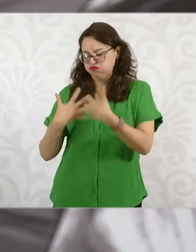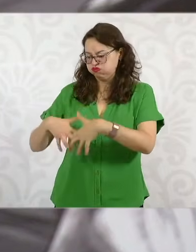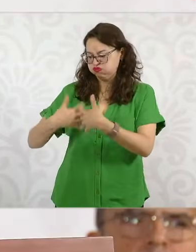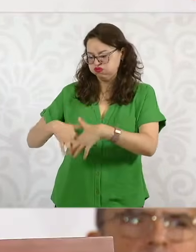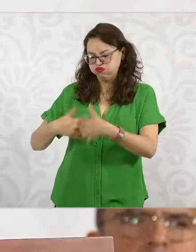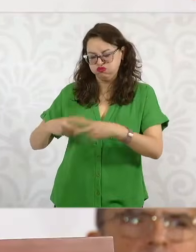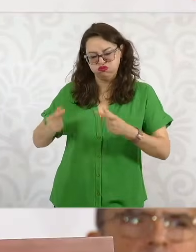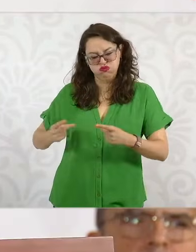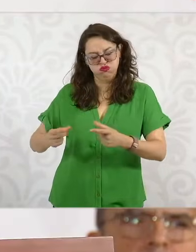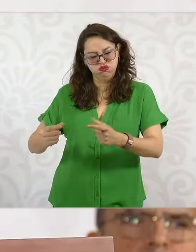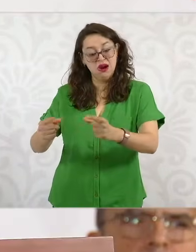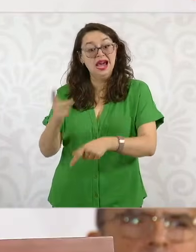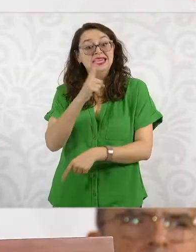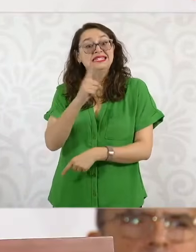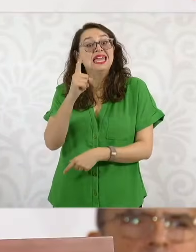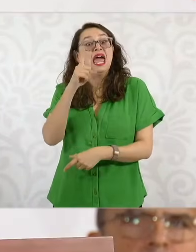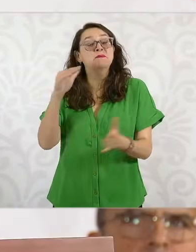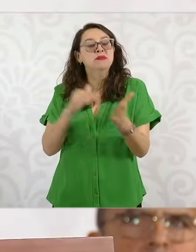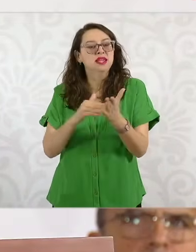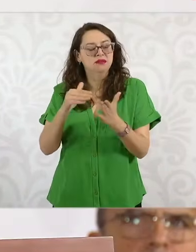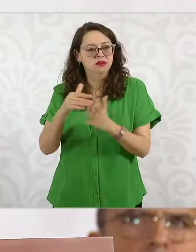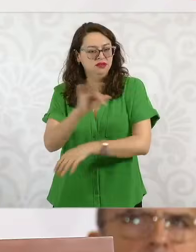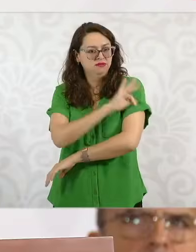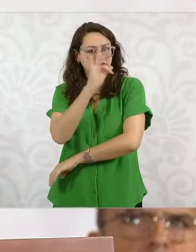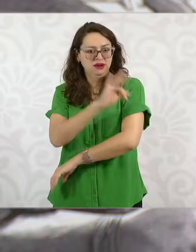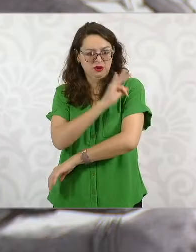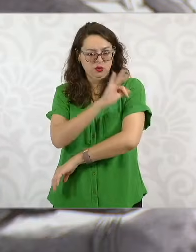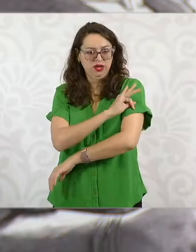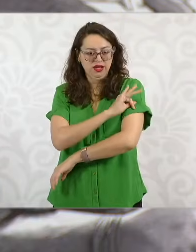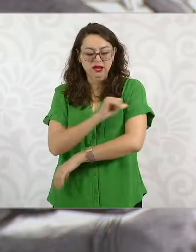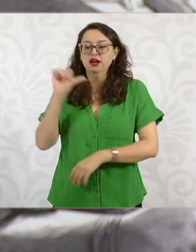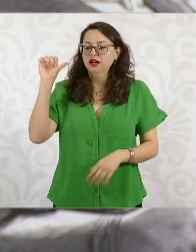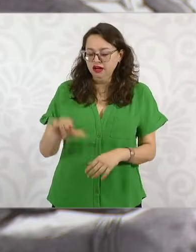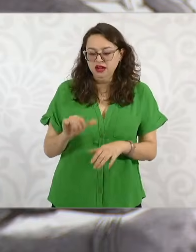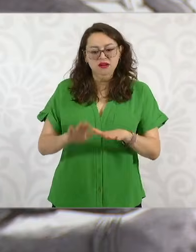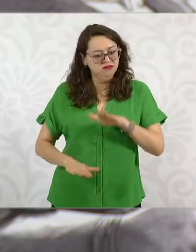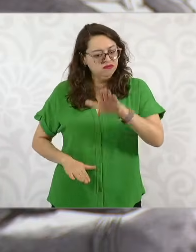su planteo Coyacac. Hoy damos el siguiente paso sumándonos al plan México. Presidenta,